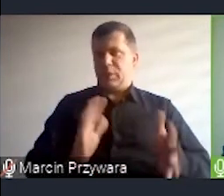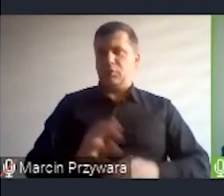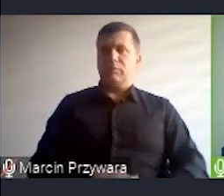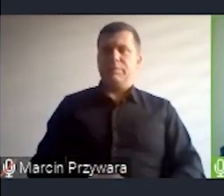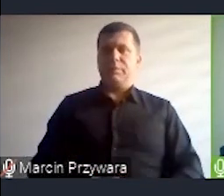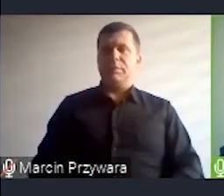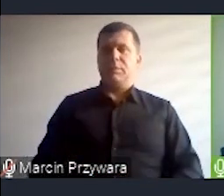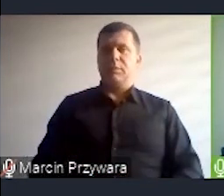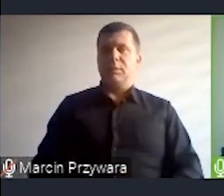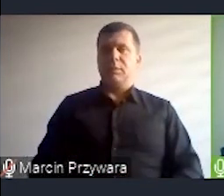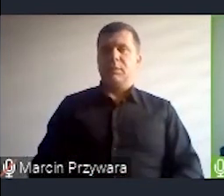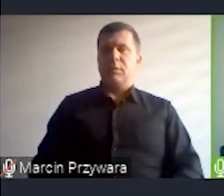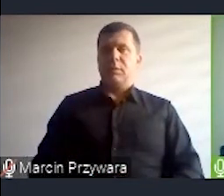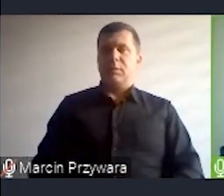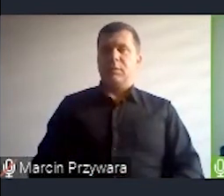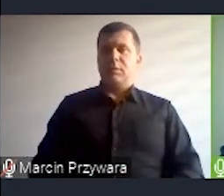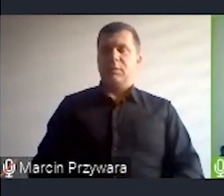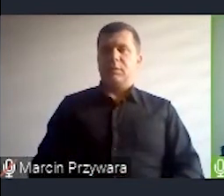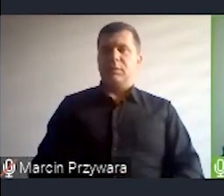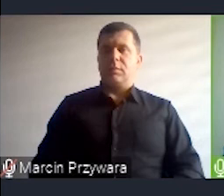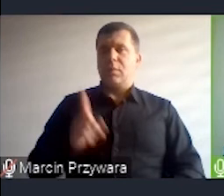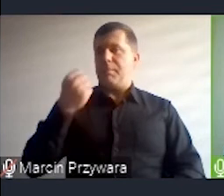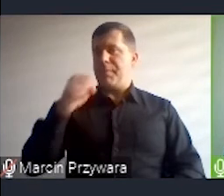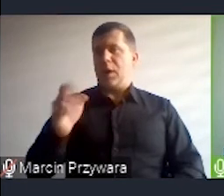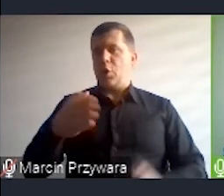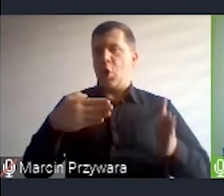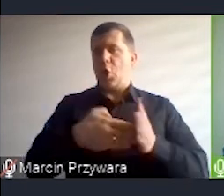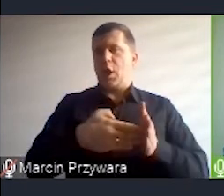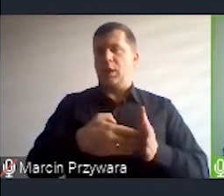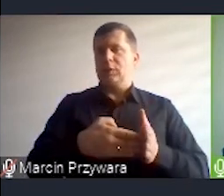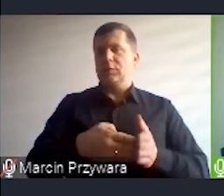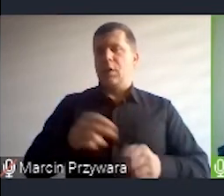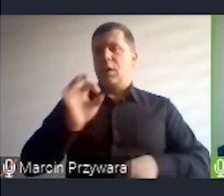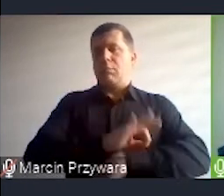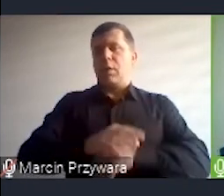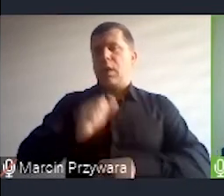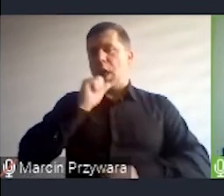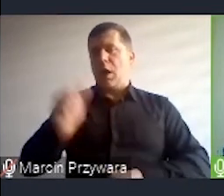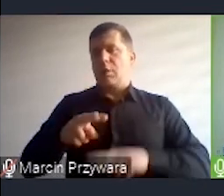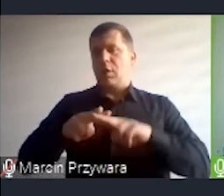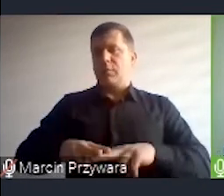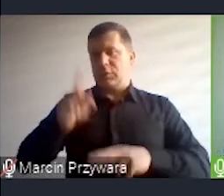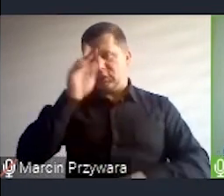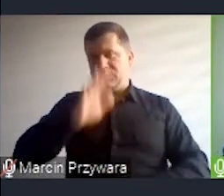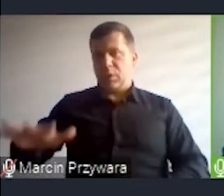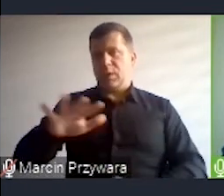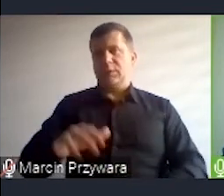ponieważ ona jest bardzo ograniczona w projektach Europejskiego Funduszu Społecznego.